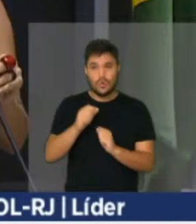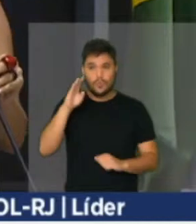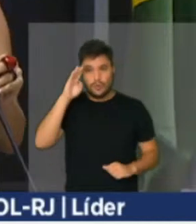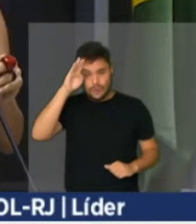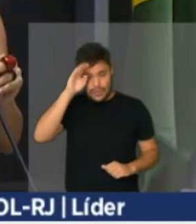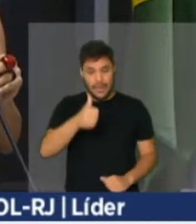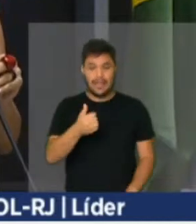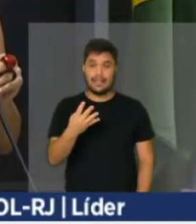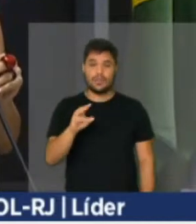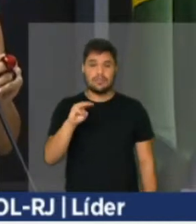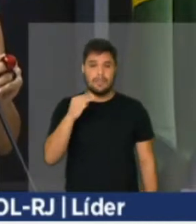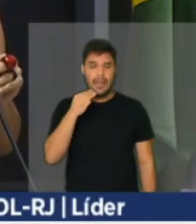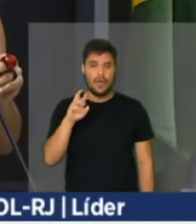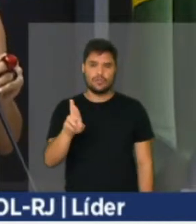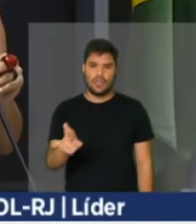LUCROU DURANTE A GESTÃO GUEDES/BOLSONARO, 14 MILHÕES